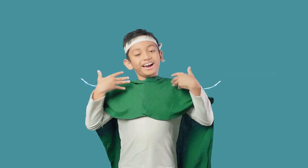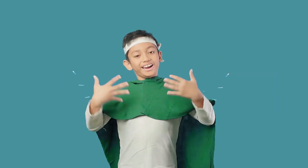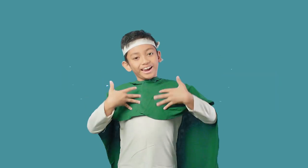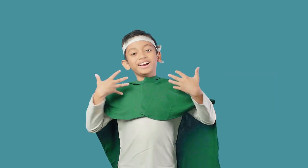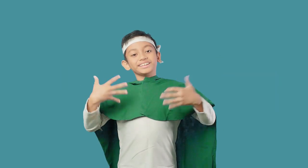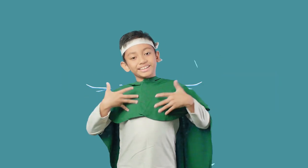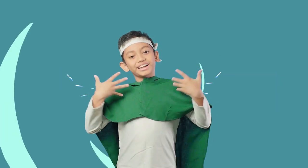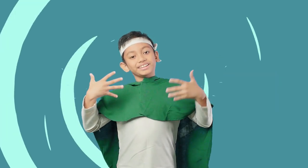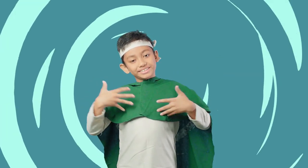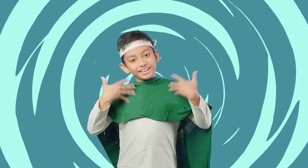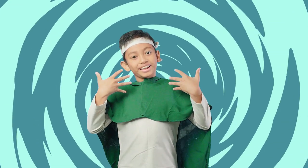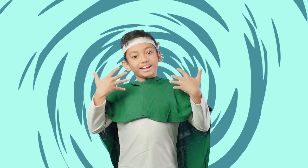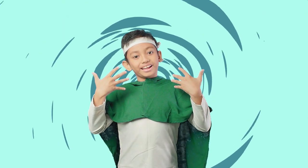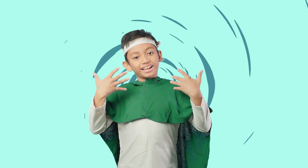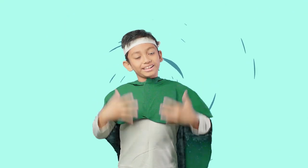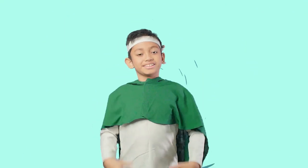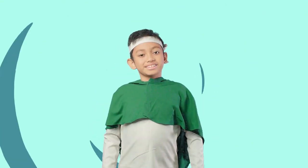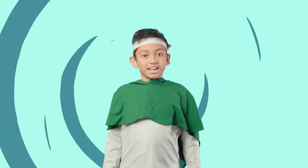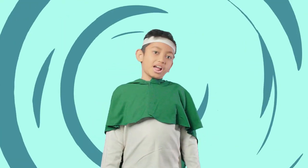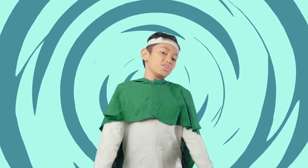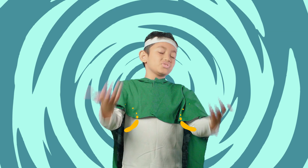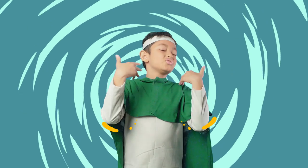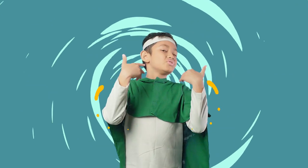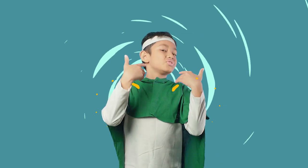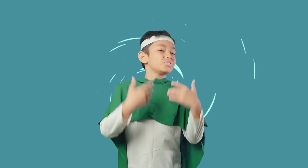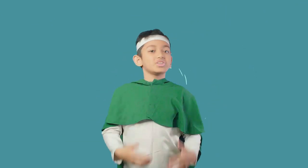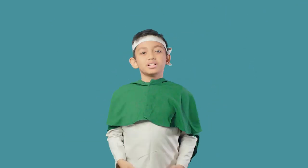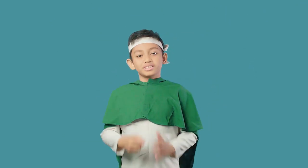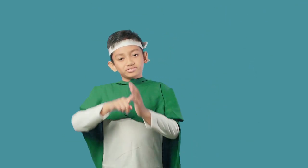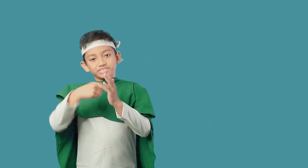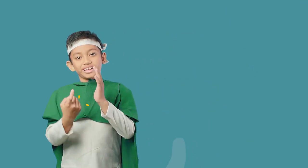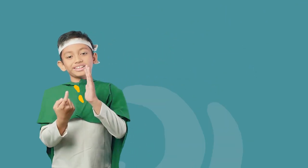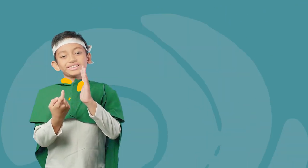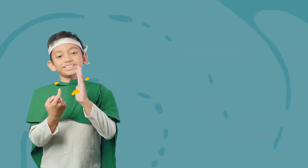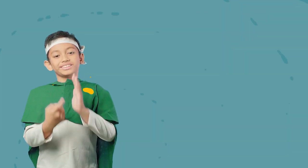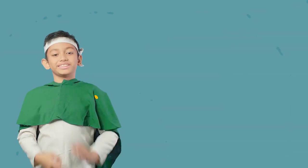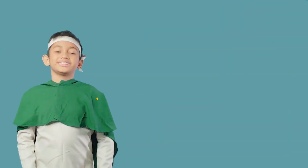Hal paling menyenangkan Yuk kita mulai